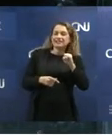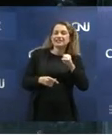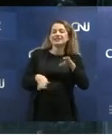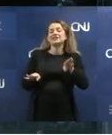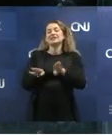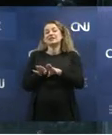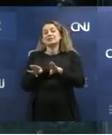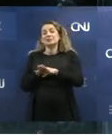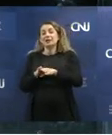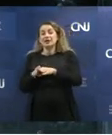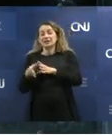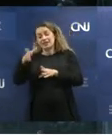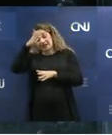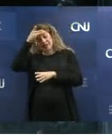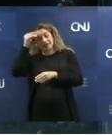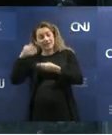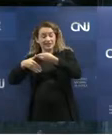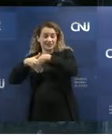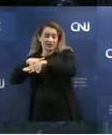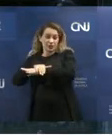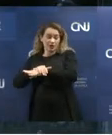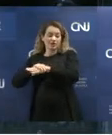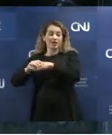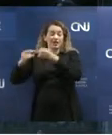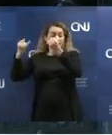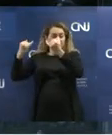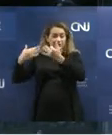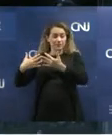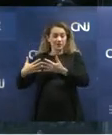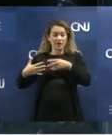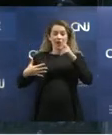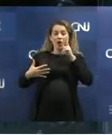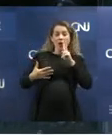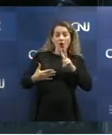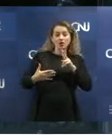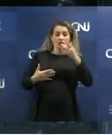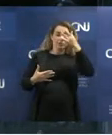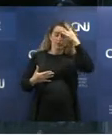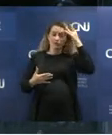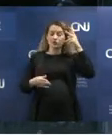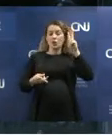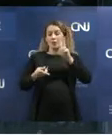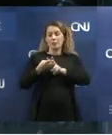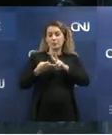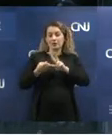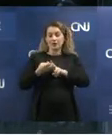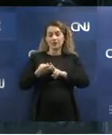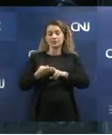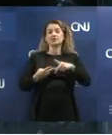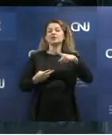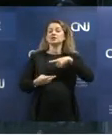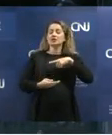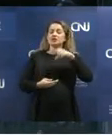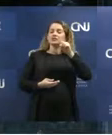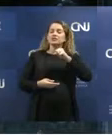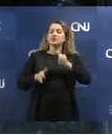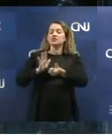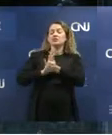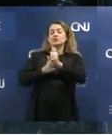pode se dizer que, olha, era réu preso. Mas houve realmente um retardamento, mas não podemos imputar a isso